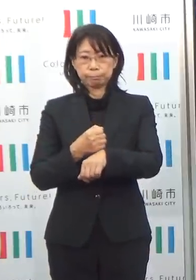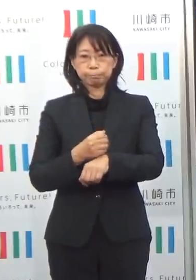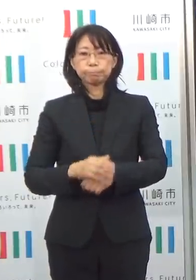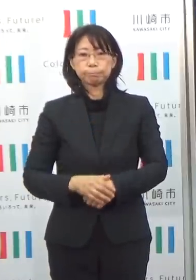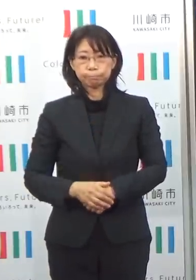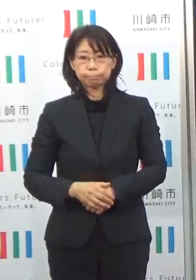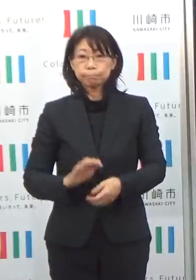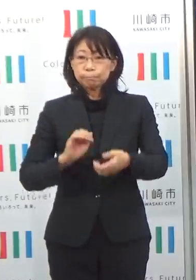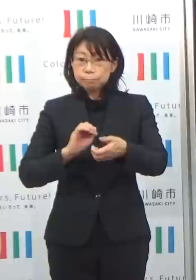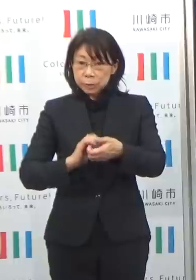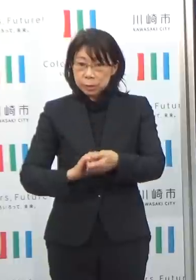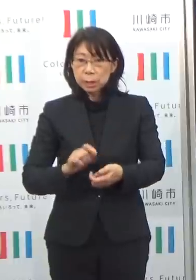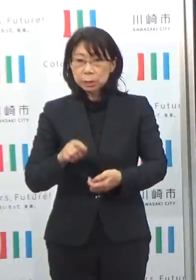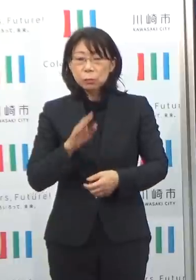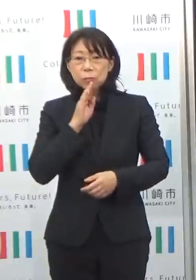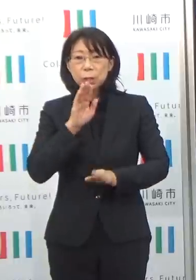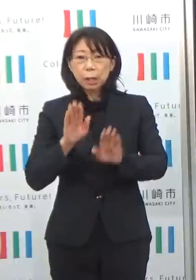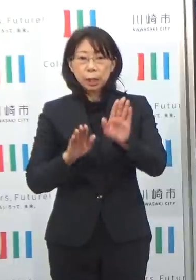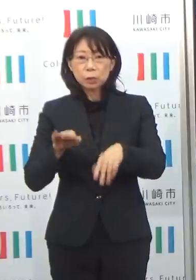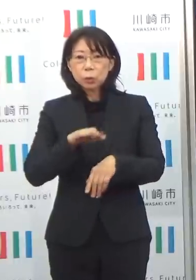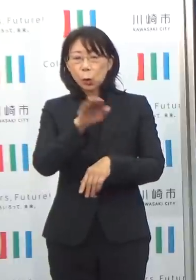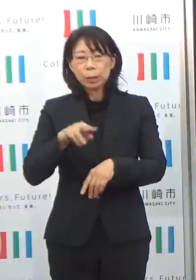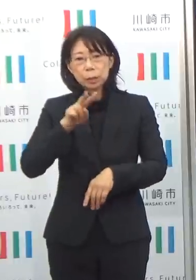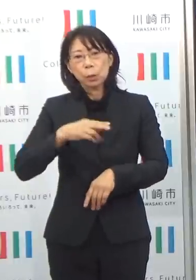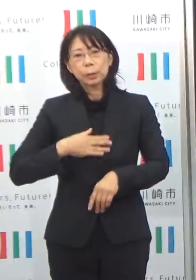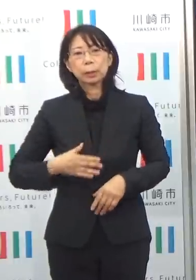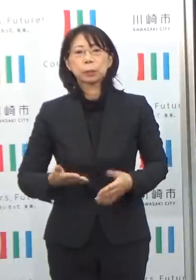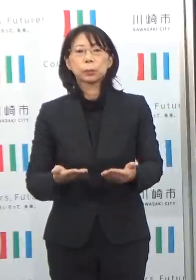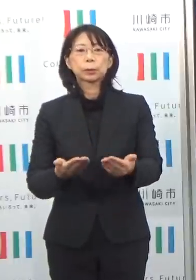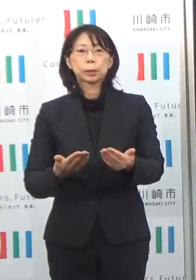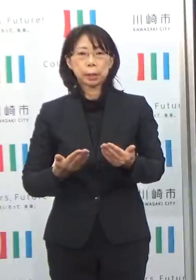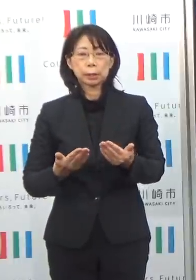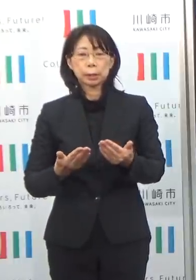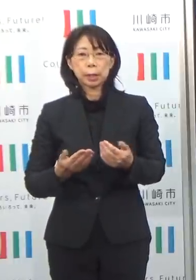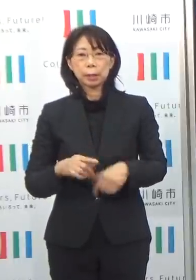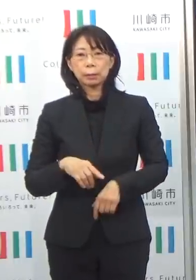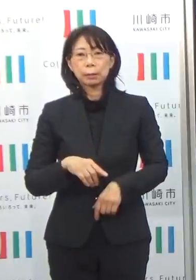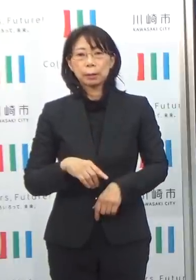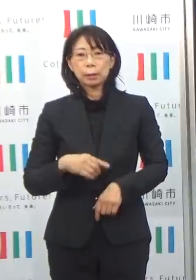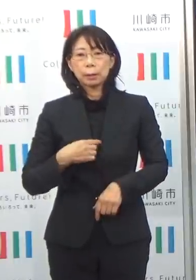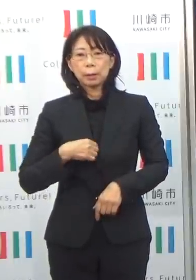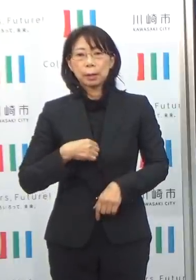是非こうした現状に皆さんの御理解をいただいて、まずは自らがかからない努力